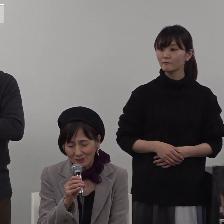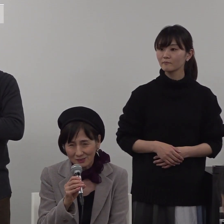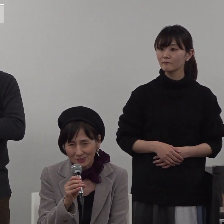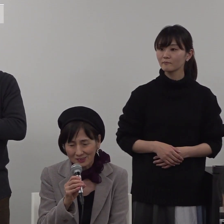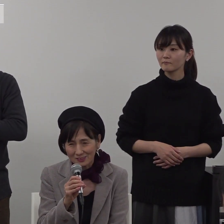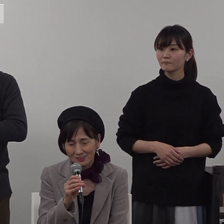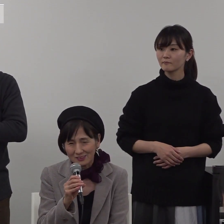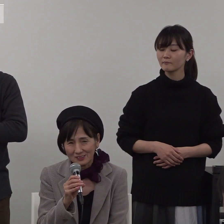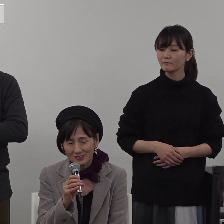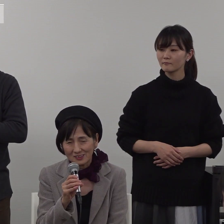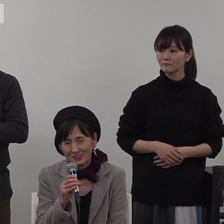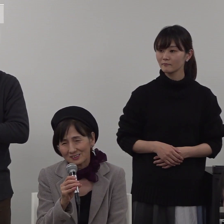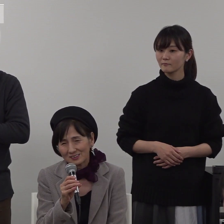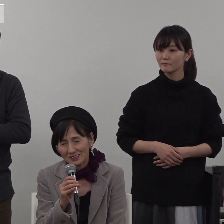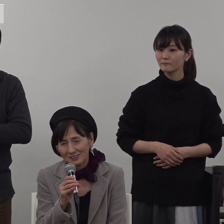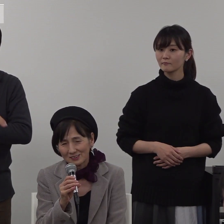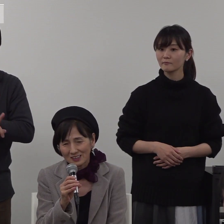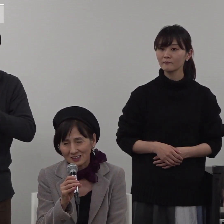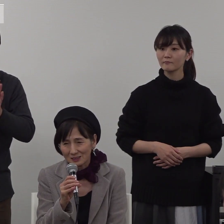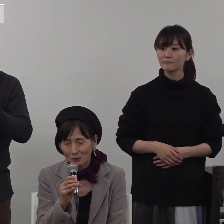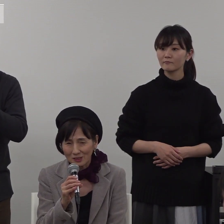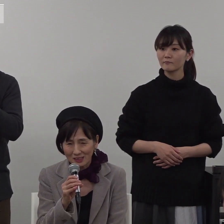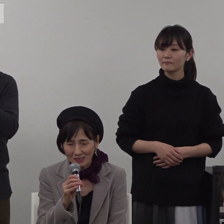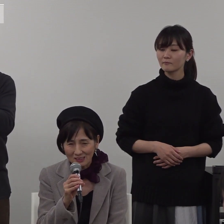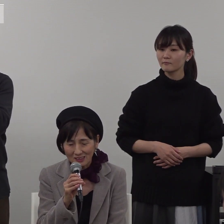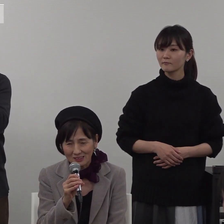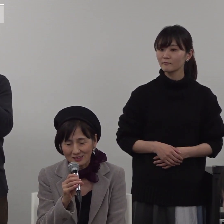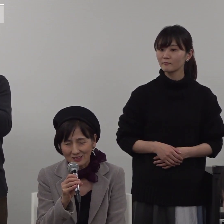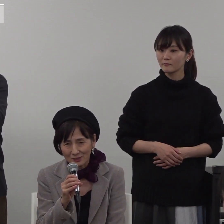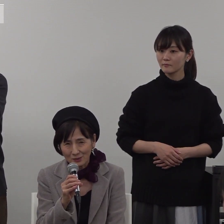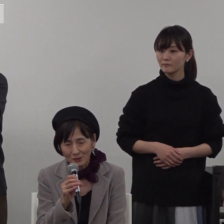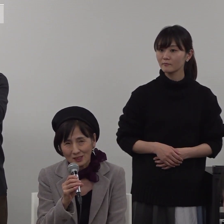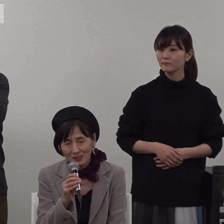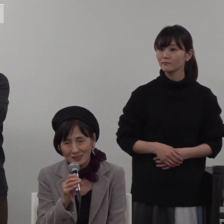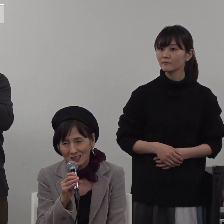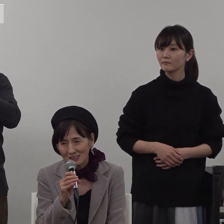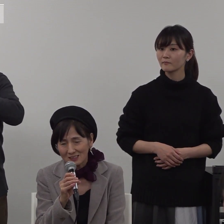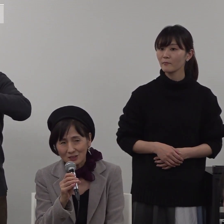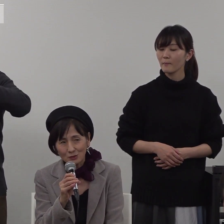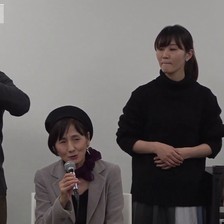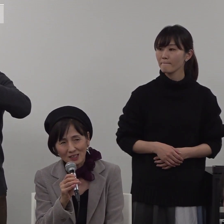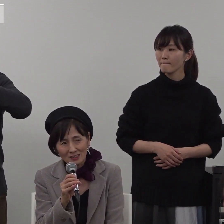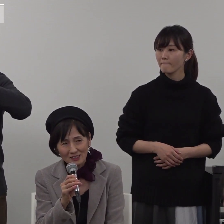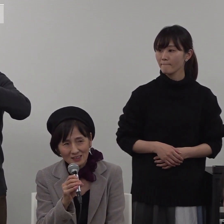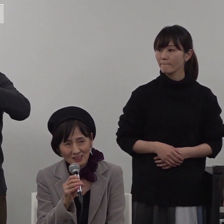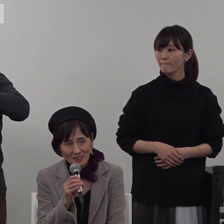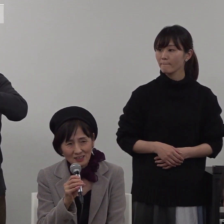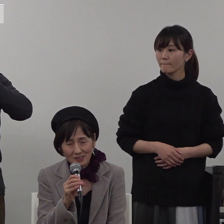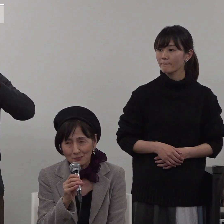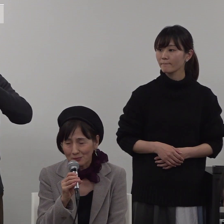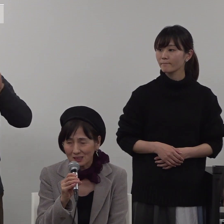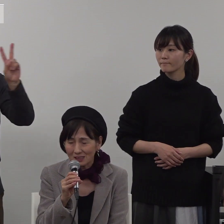絵本を作るという 色の世界にもう1回入ったんですけど2020年に